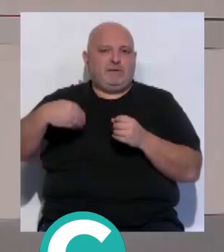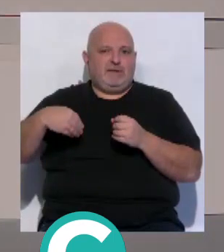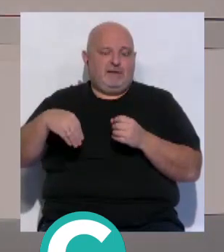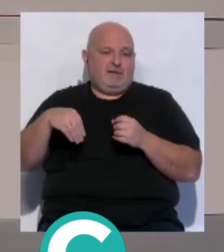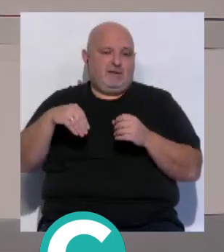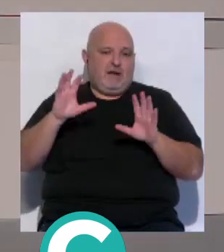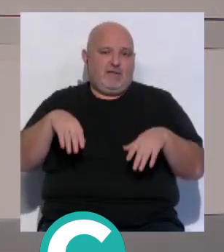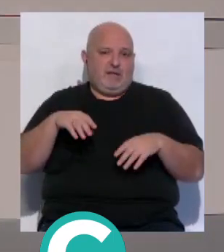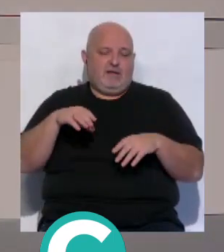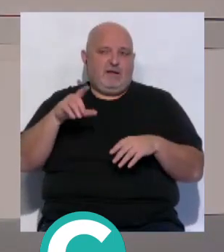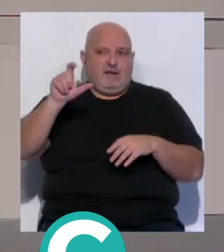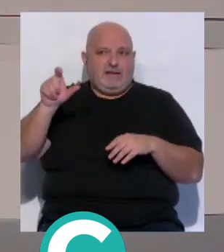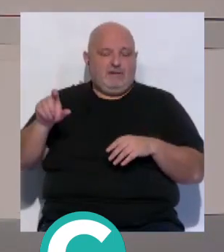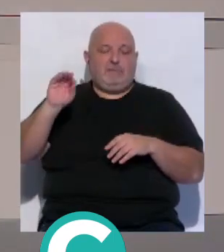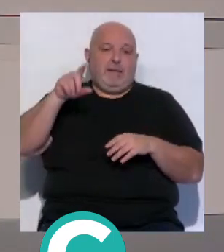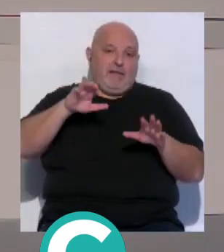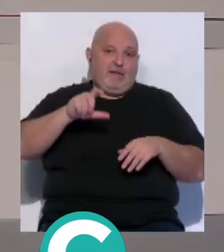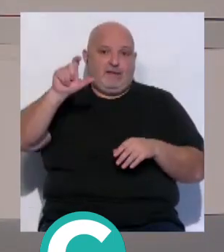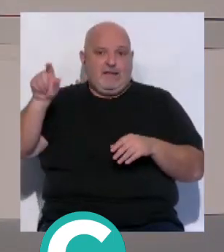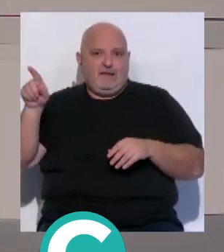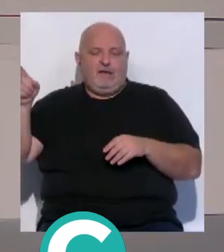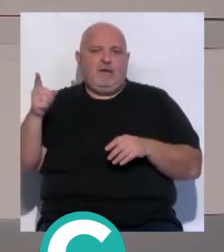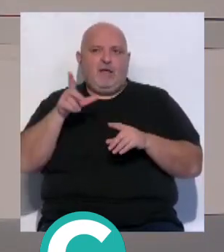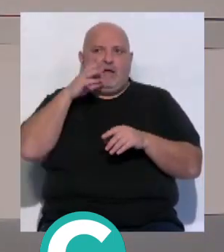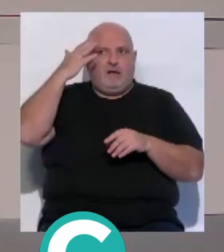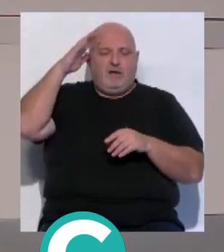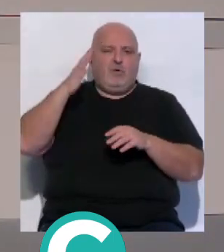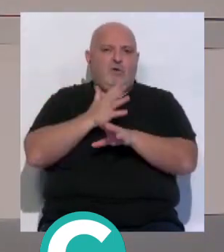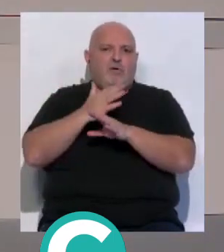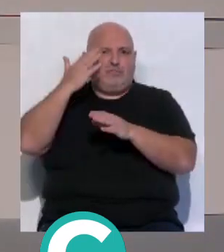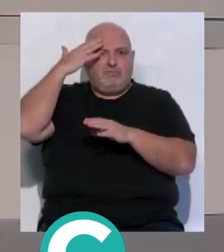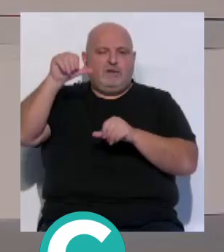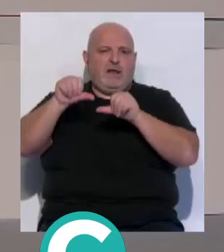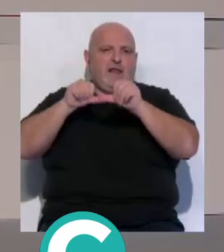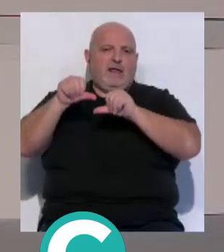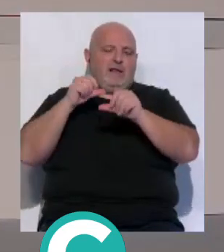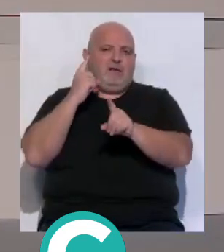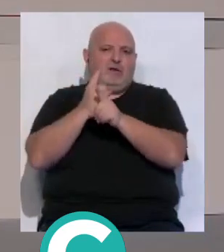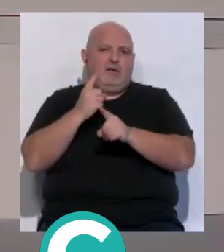entidad italiana pero que ayer estaban jugando justamente un partido de Liga frente al Milán